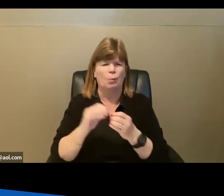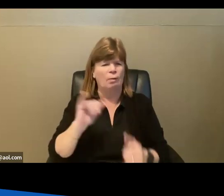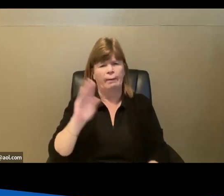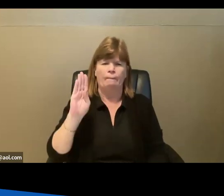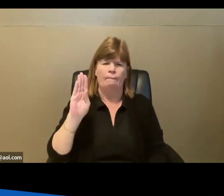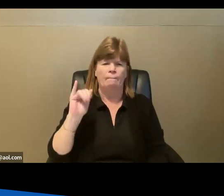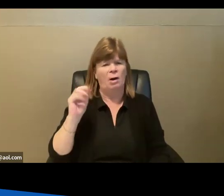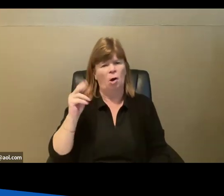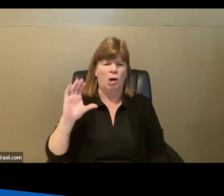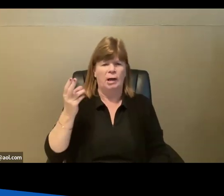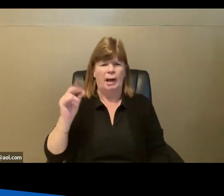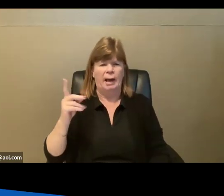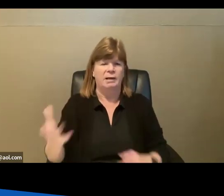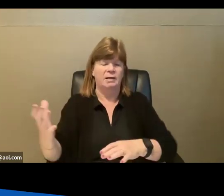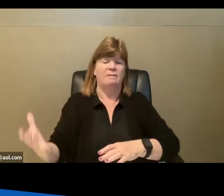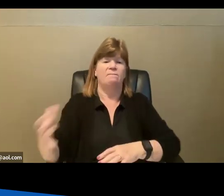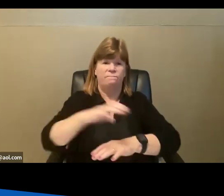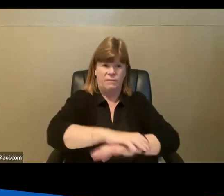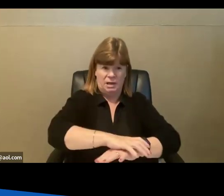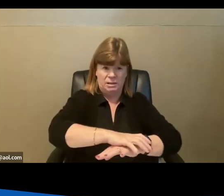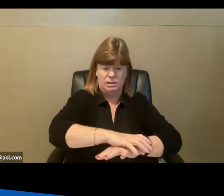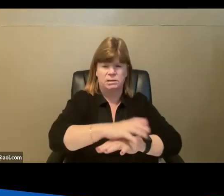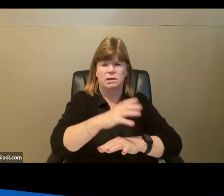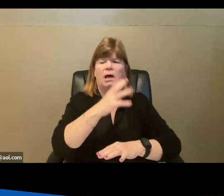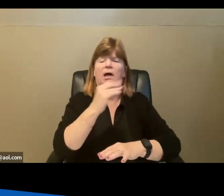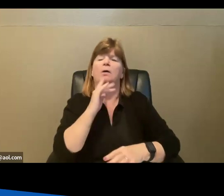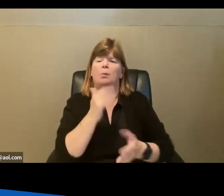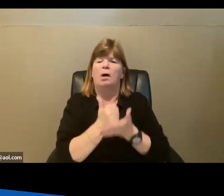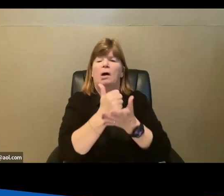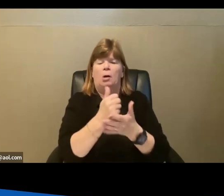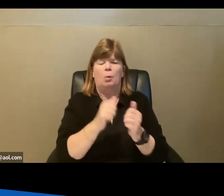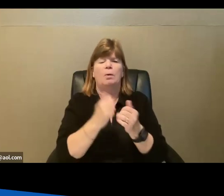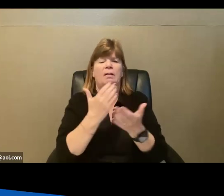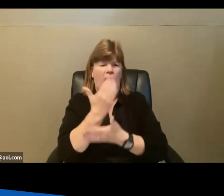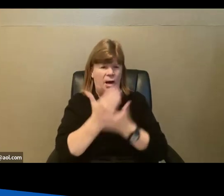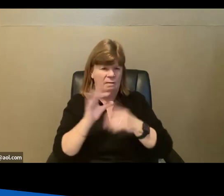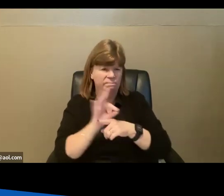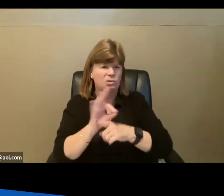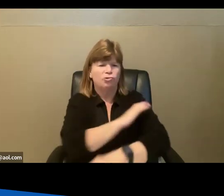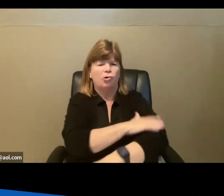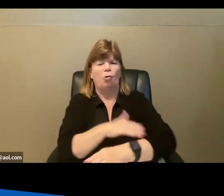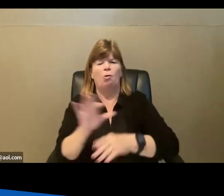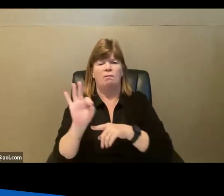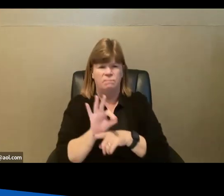Se ajusta a la superficie, y ayudará con la función de la mano y la función del brazo. Es bueno.